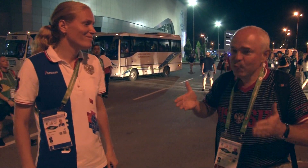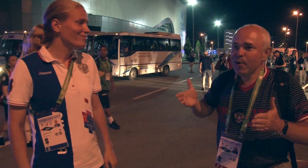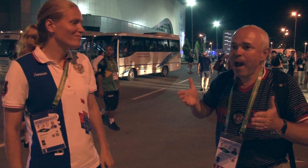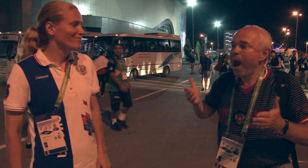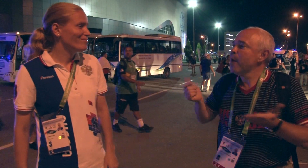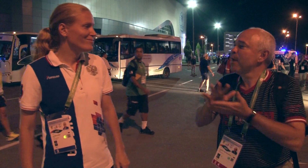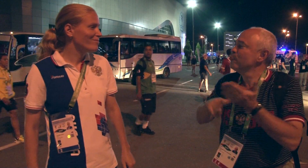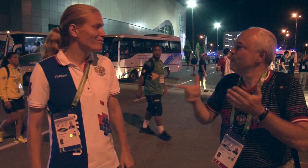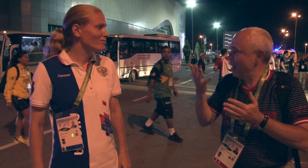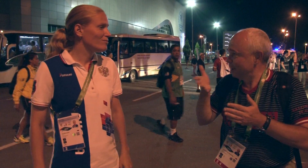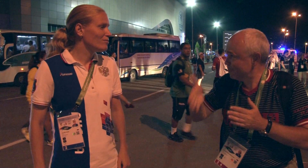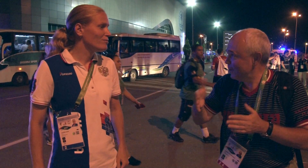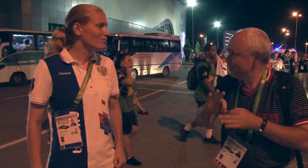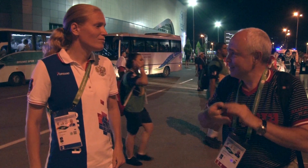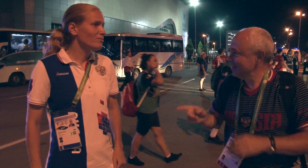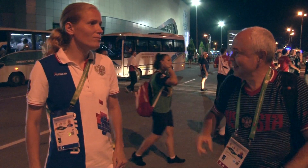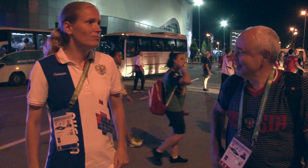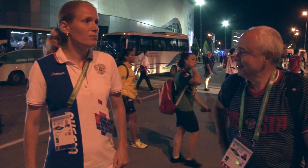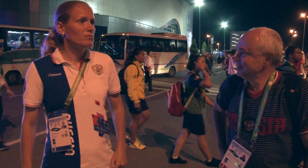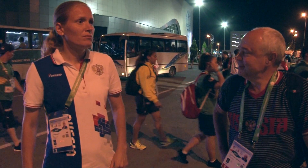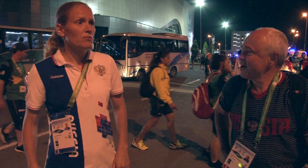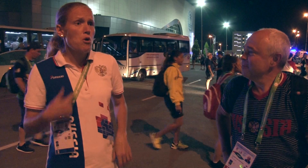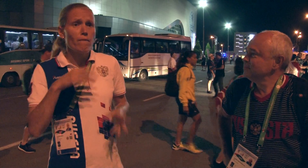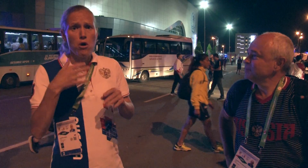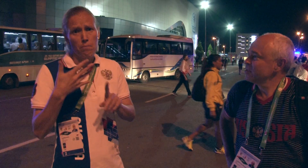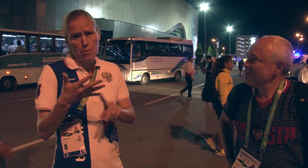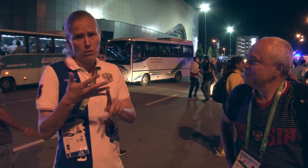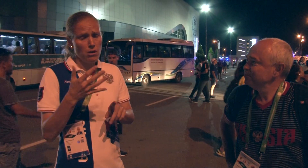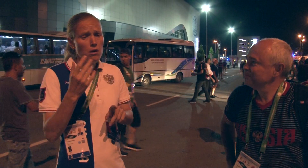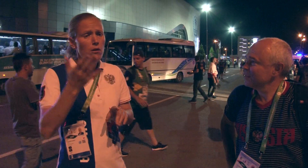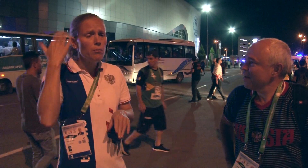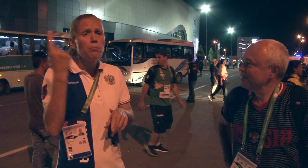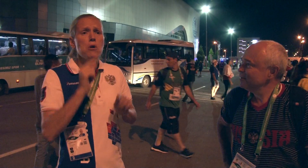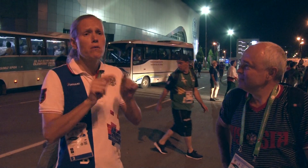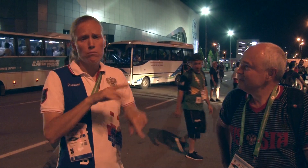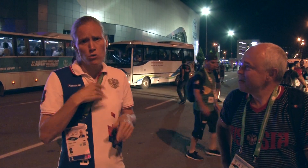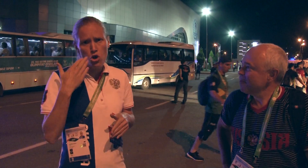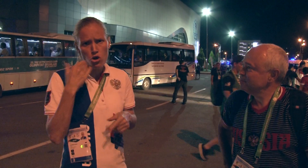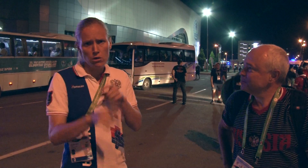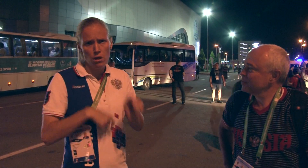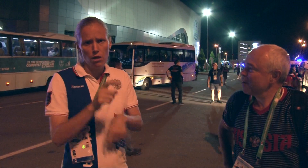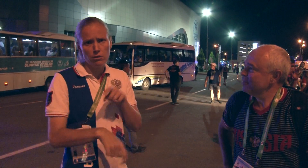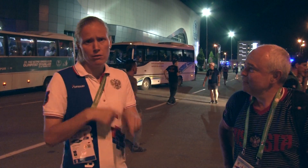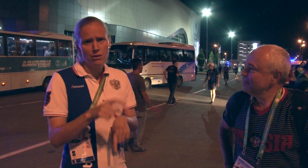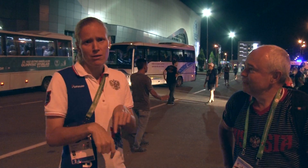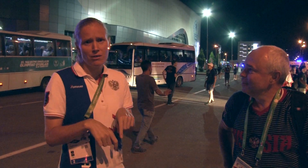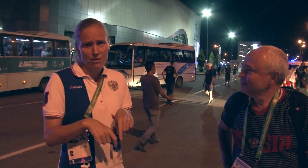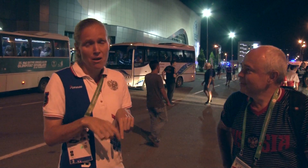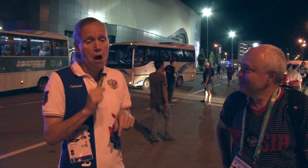…Вы готовы выступить на пятой Сурдлимпиаде? Вообще эти Игры для меня пятые. Первый раз я выступала как легкоатлетка.